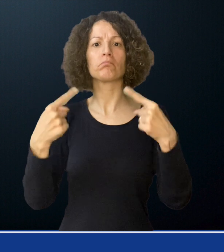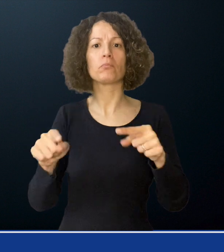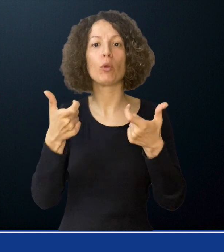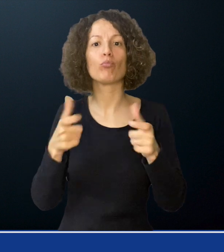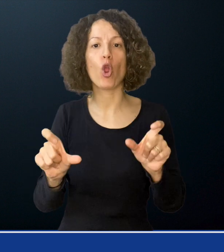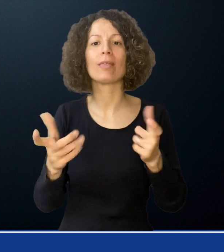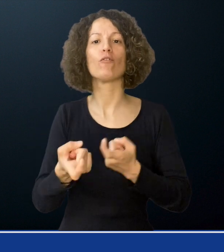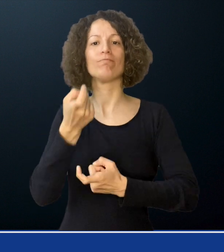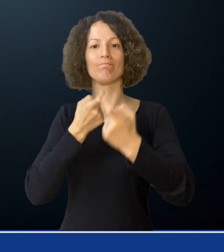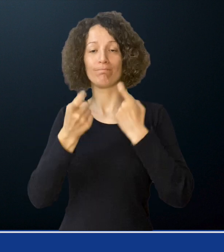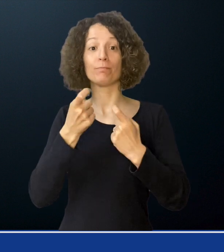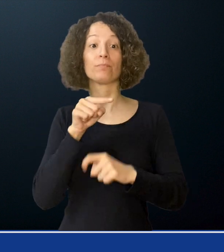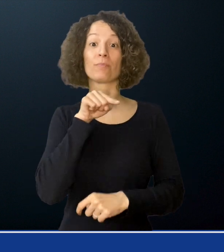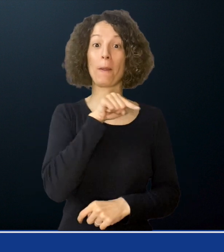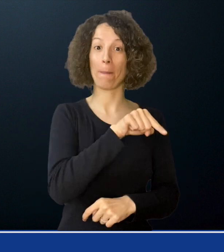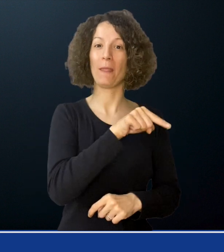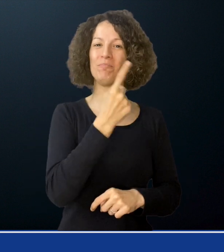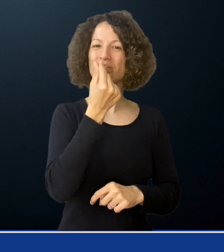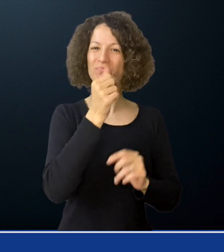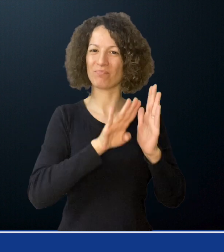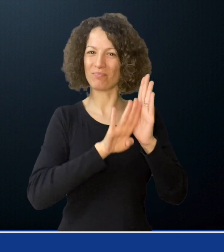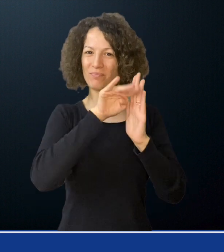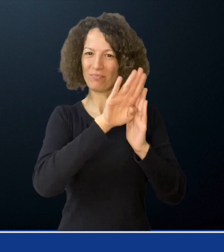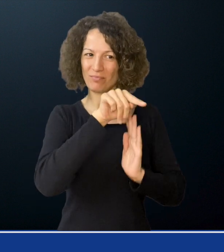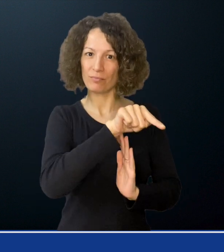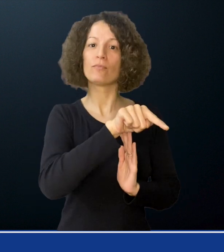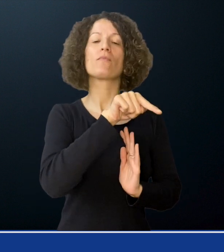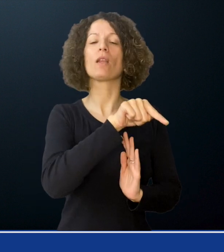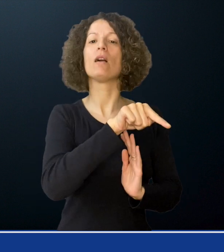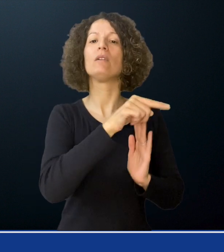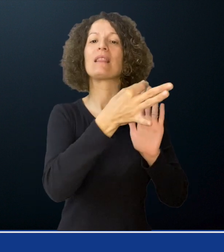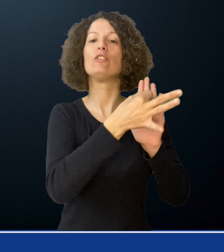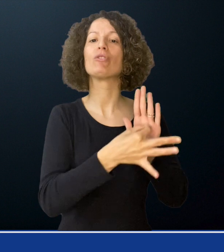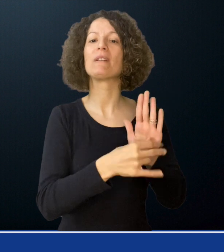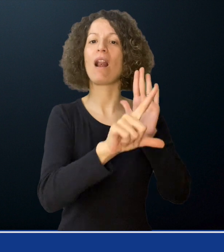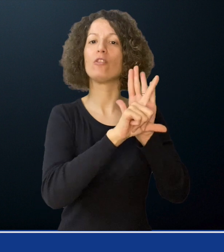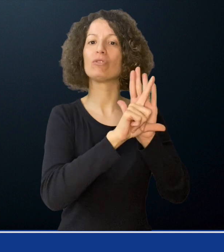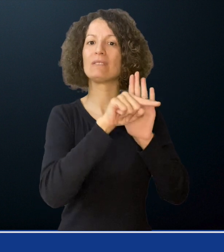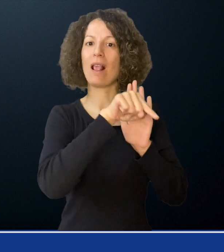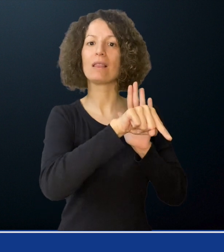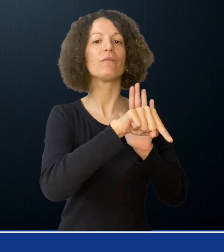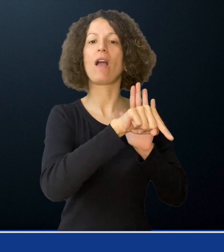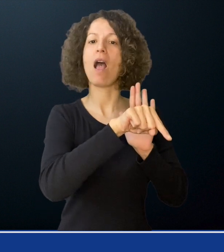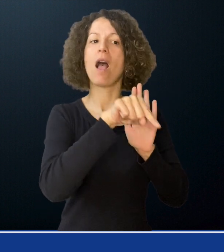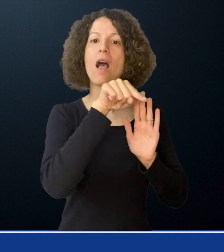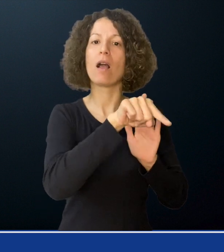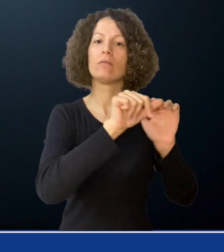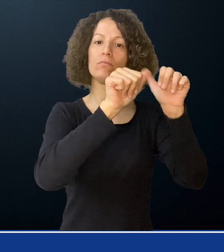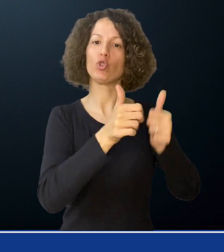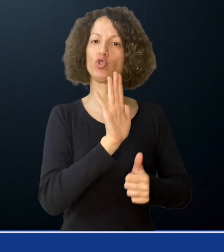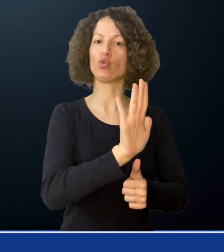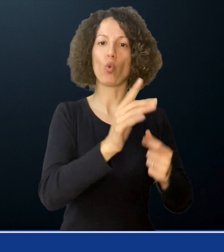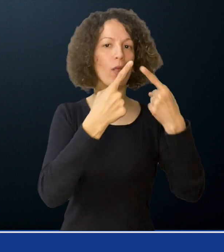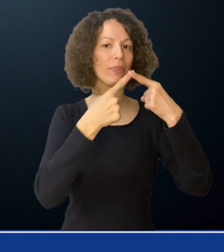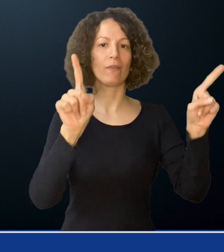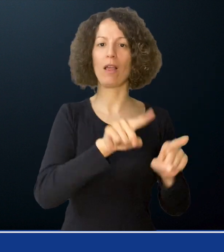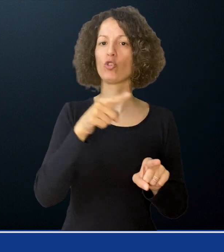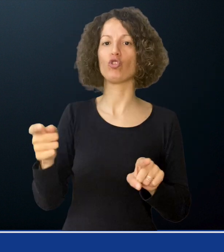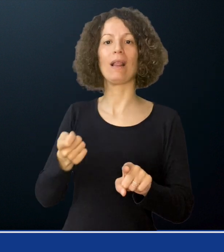dipende dal fatto che la perequazione delle pensioni è soggetta a una disciplina legislativa diversa